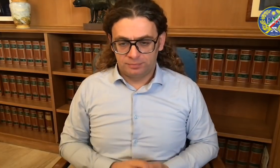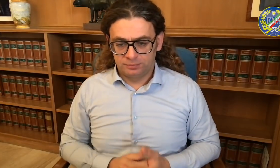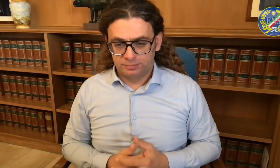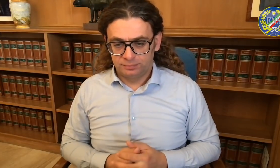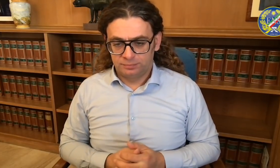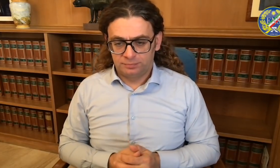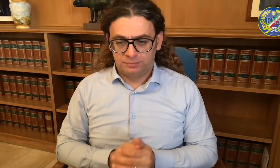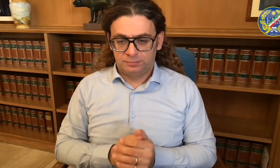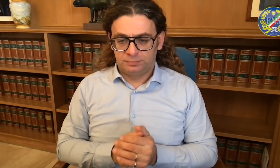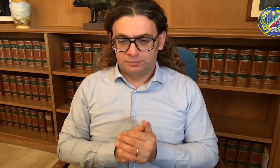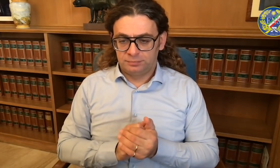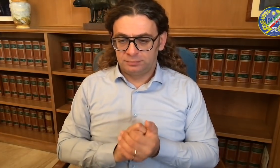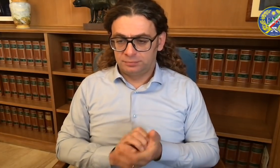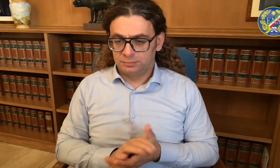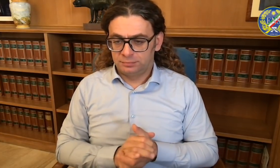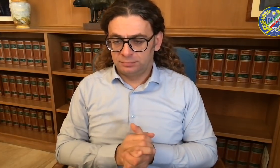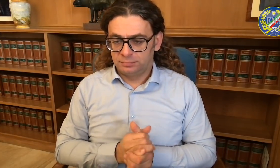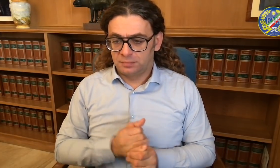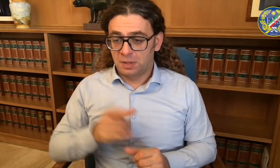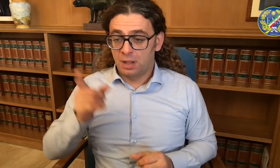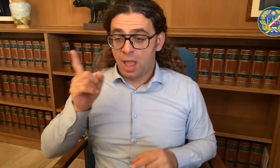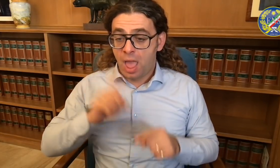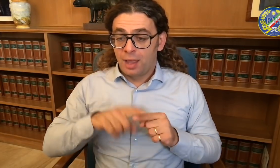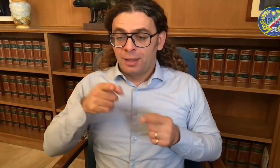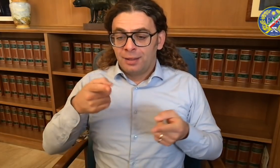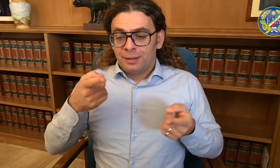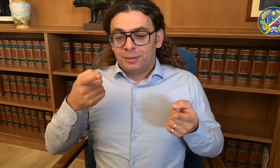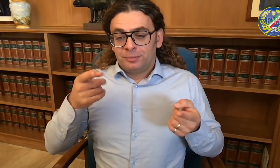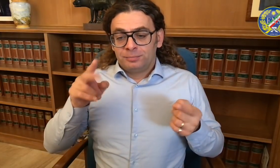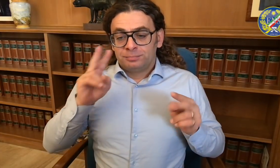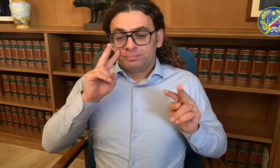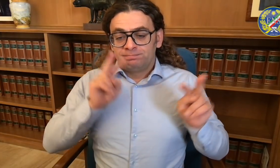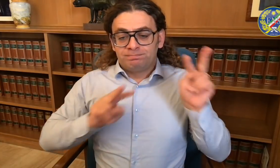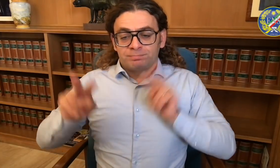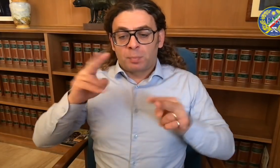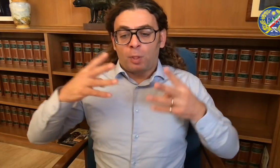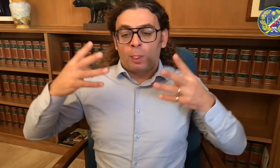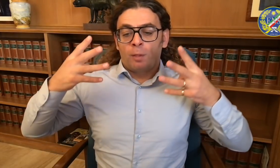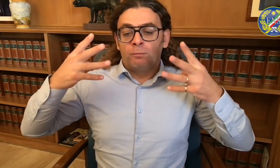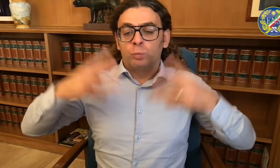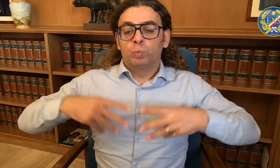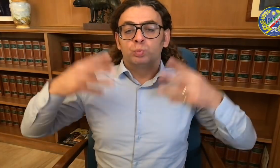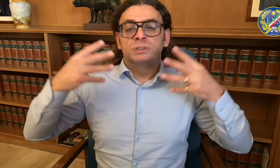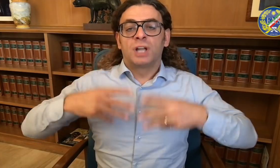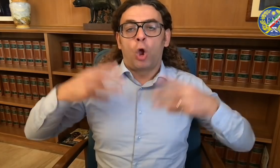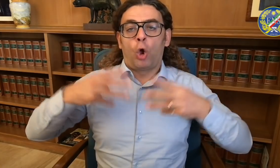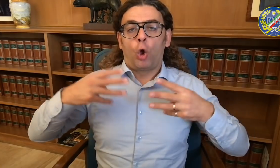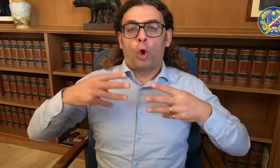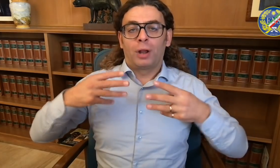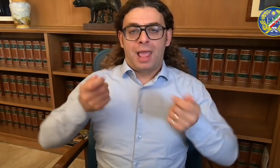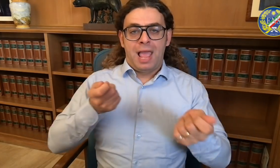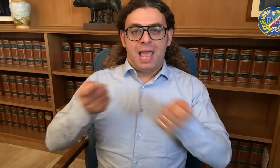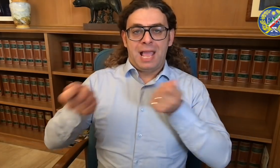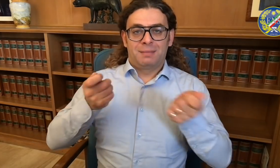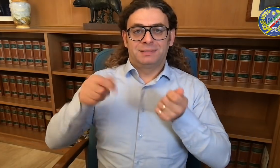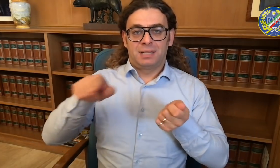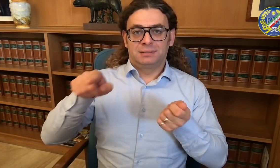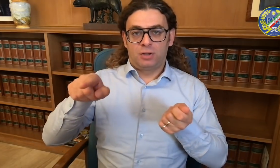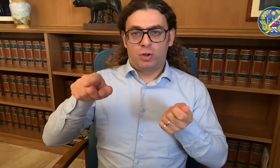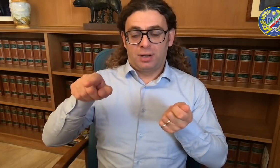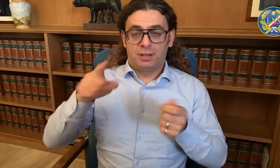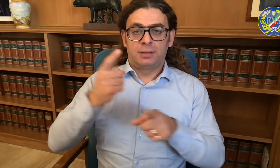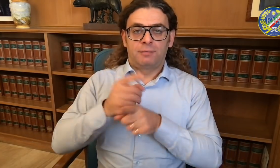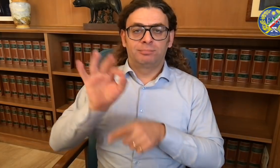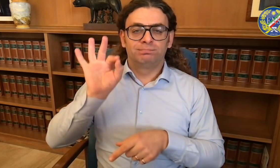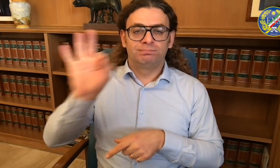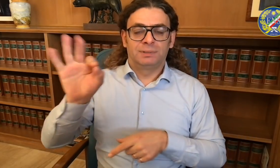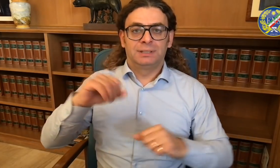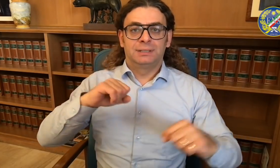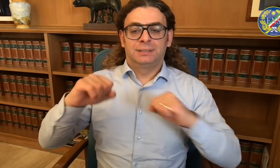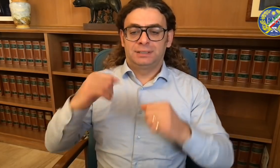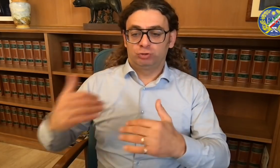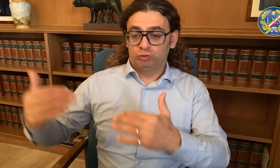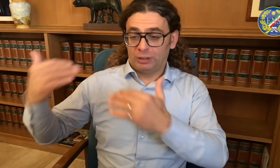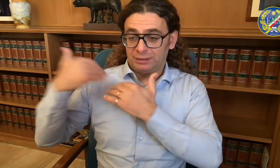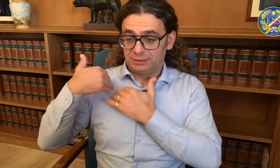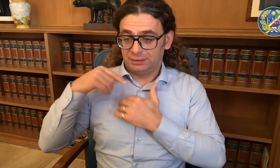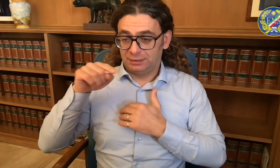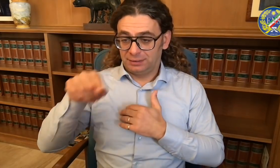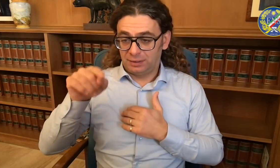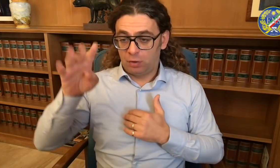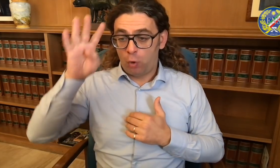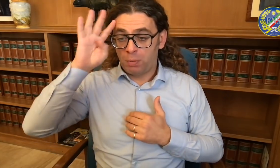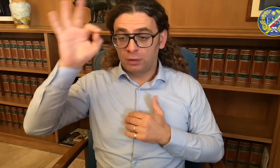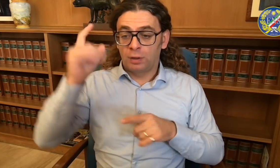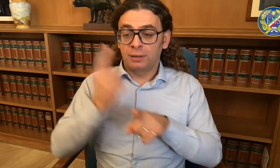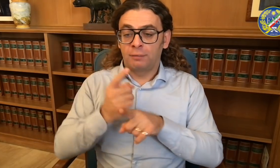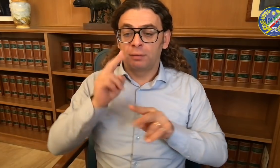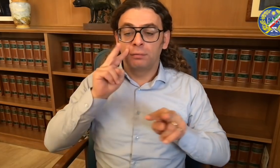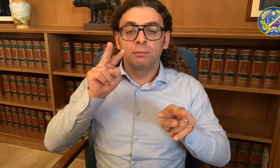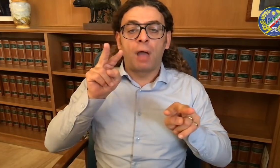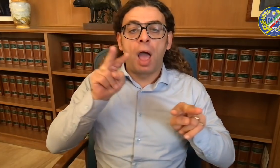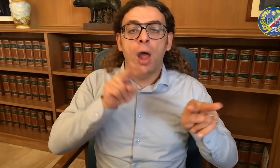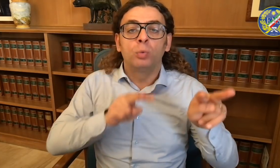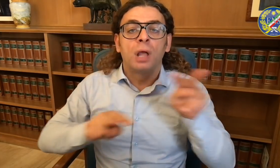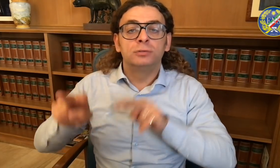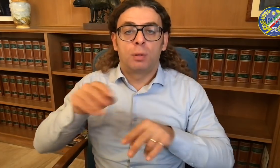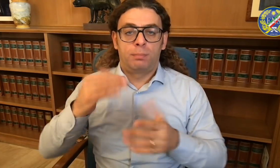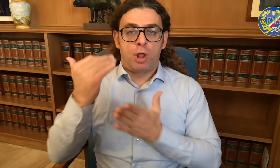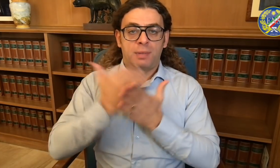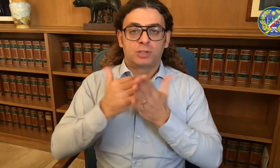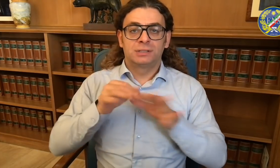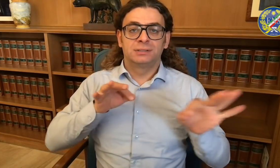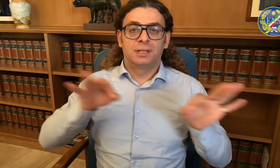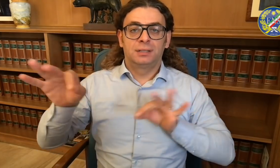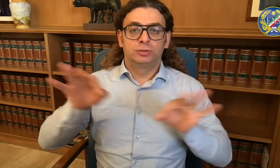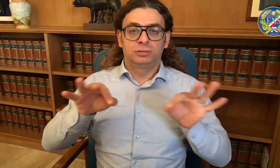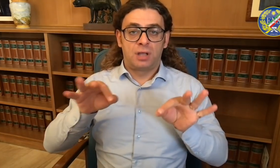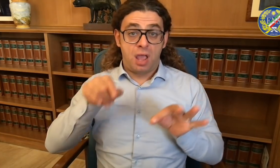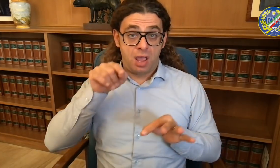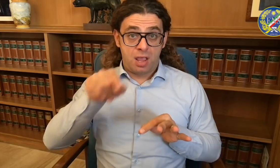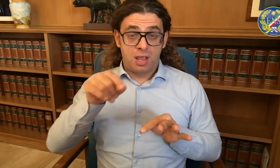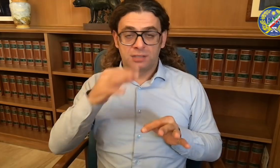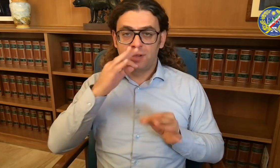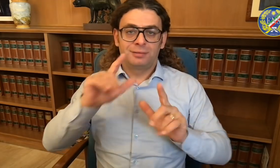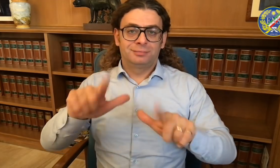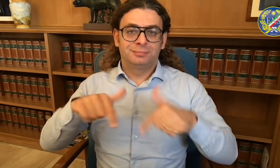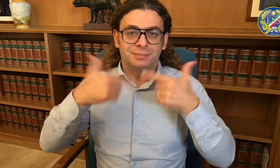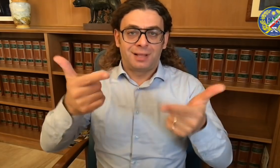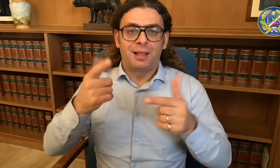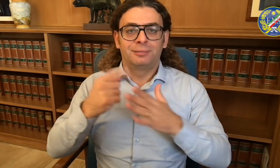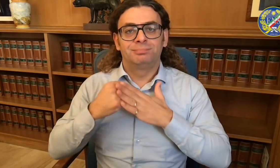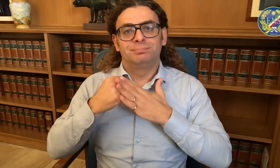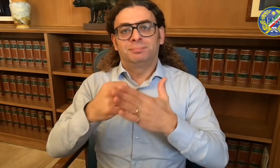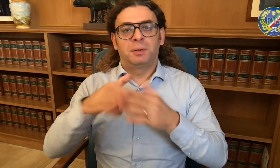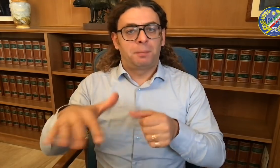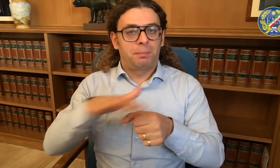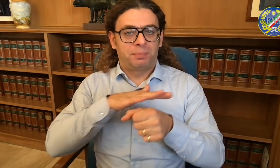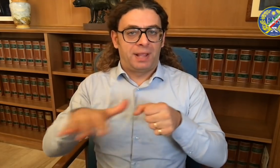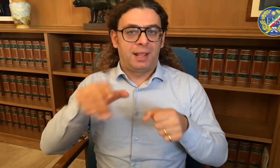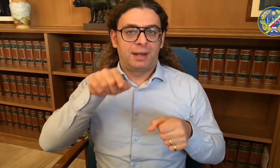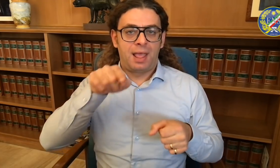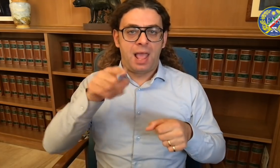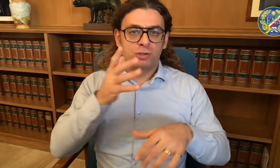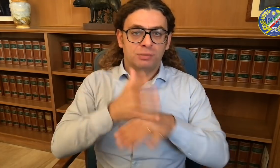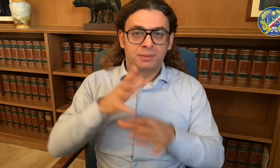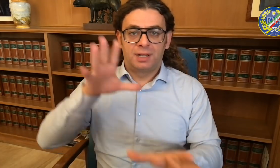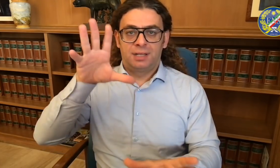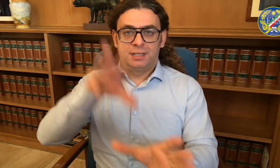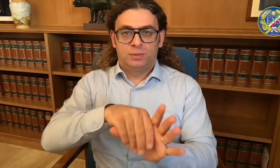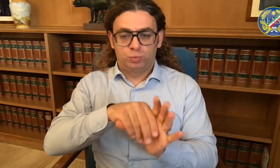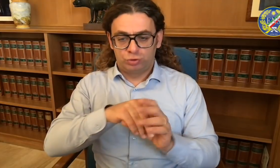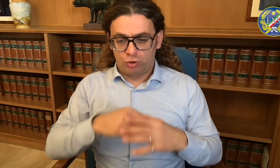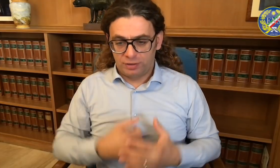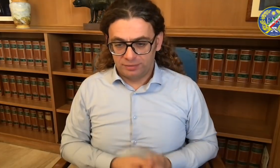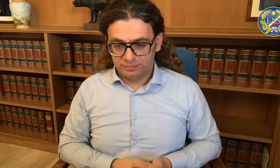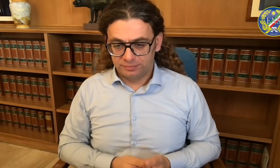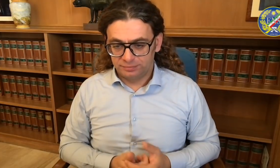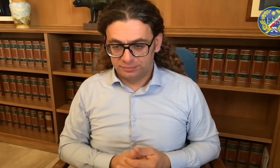Inoltre nella funzione amministrativa deve essere individuato un dirigente con l'obiettivo di valutare la programmazione strategica per dare pieno sostegno all’accessibilità e all'inclusione.